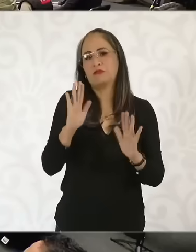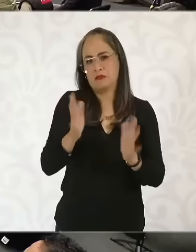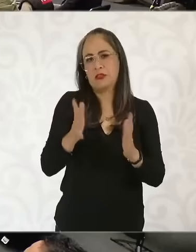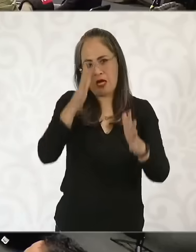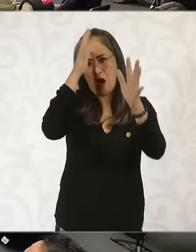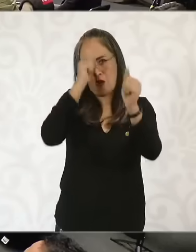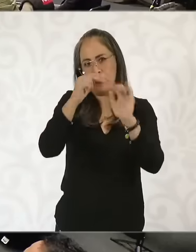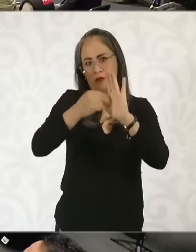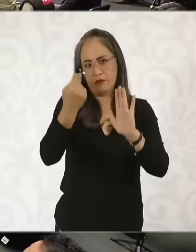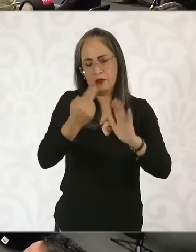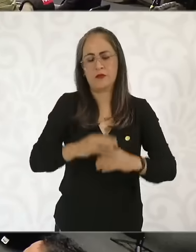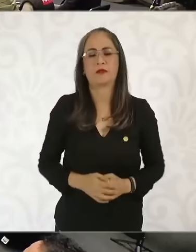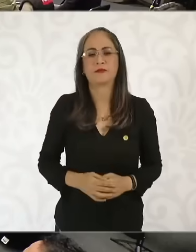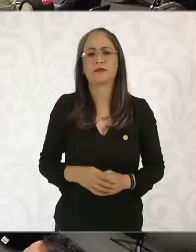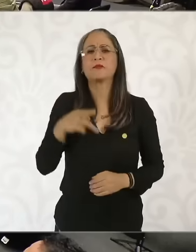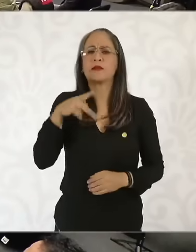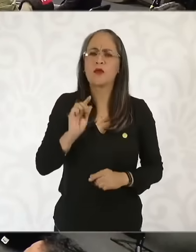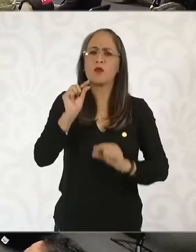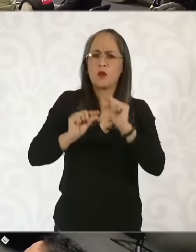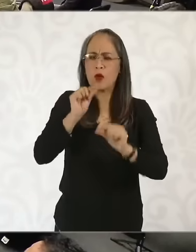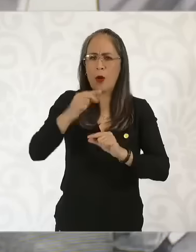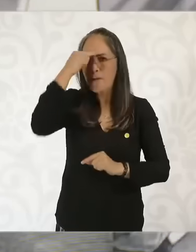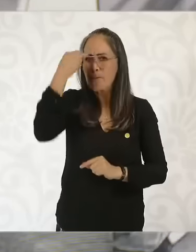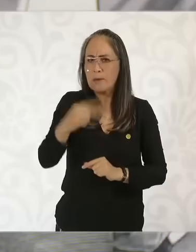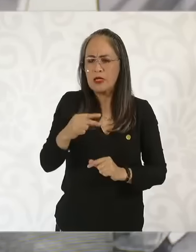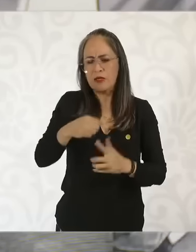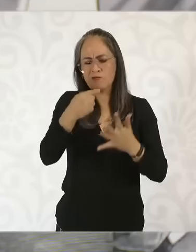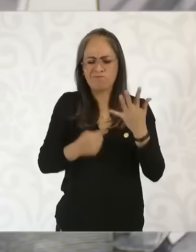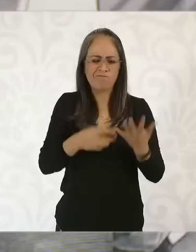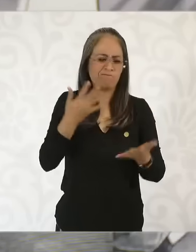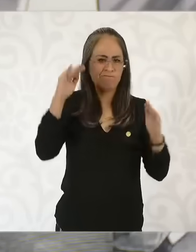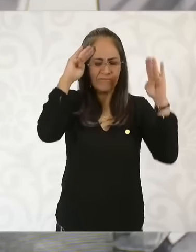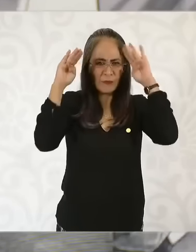pero entonces México ha ido presentando una serie de preocupaciones, Estados Unidos también la suya,